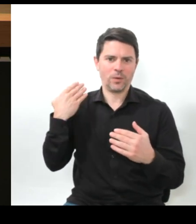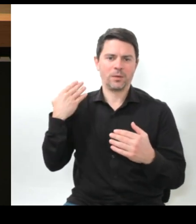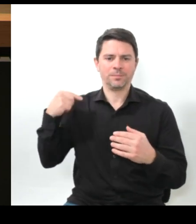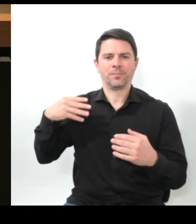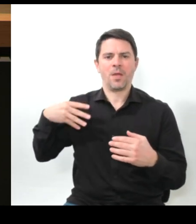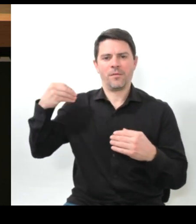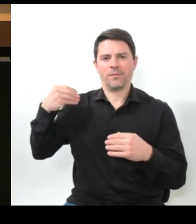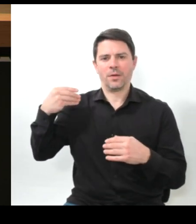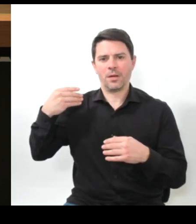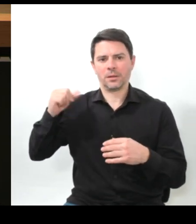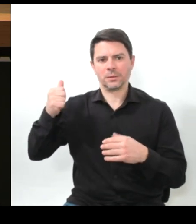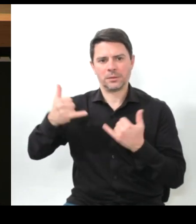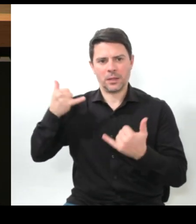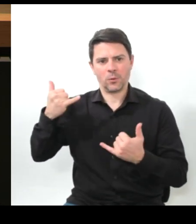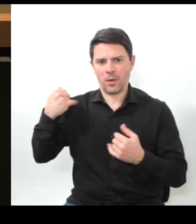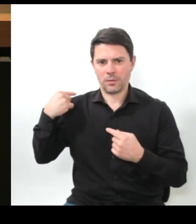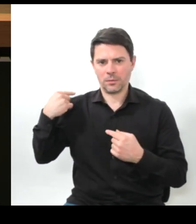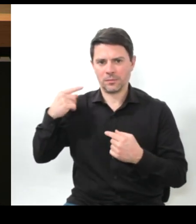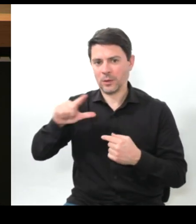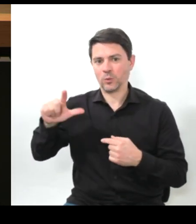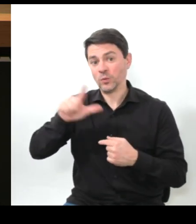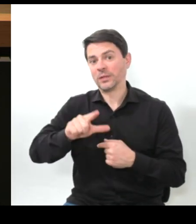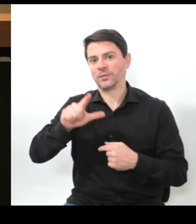Wochen beraten und heute beschlossen wird.